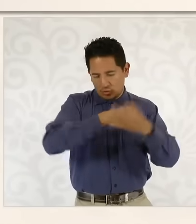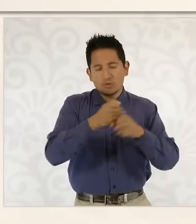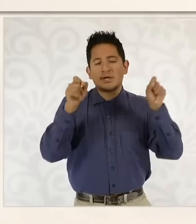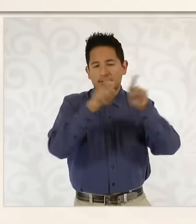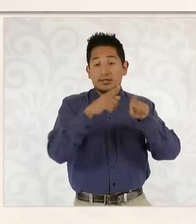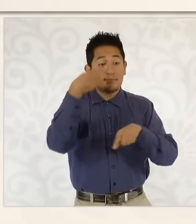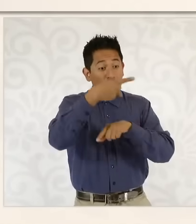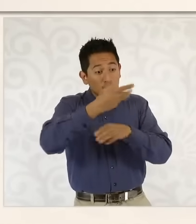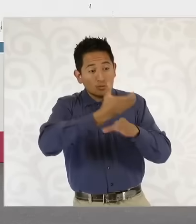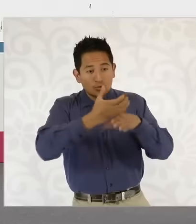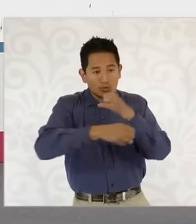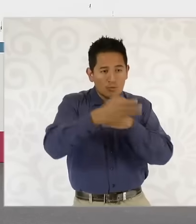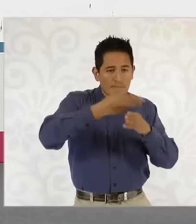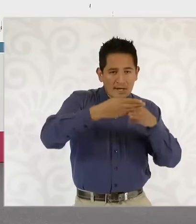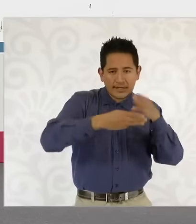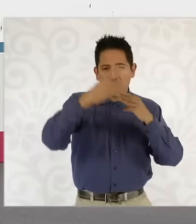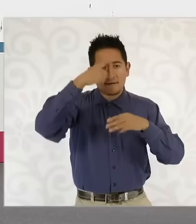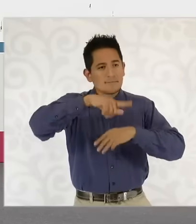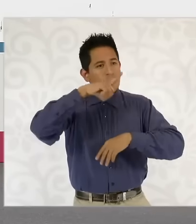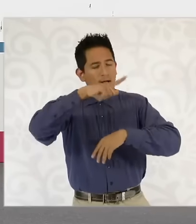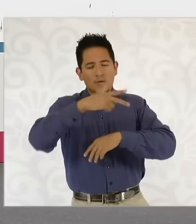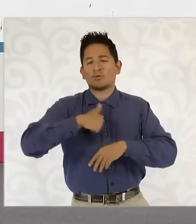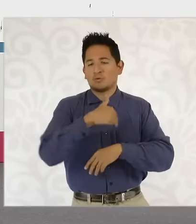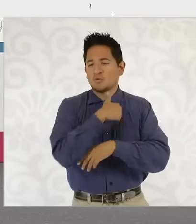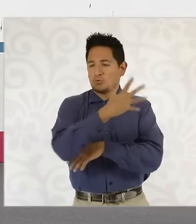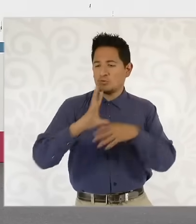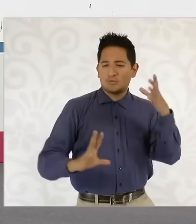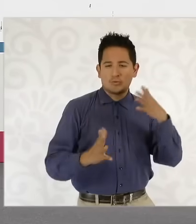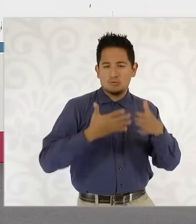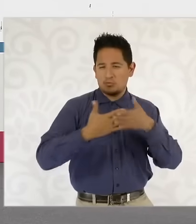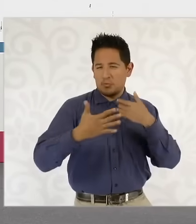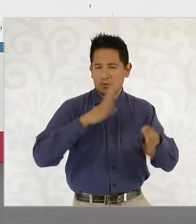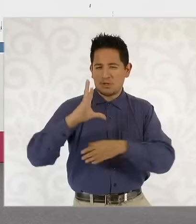tenemos ahí para dar una mejor gestión de la energía y poderla llevar, como ahí comentamos,